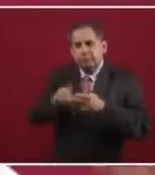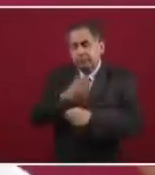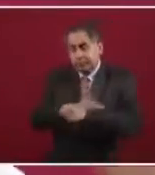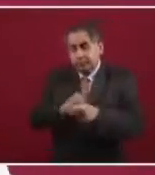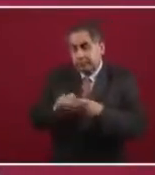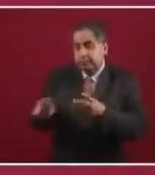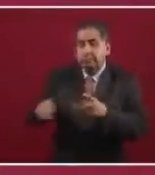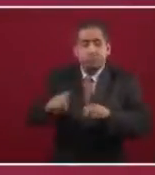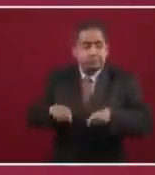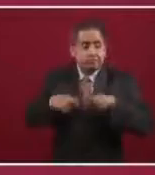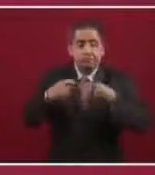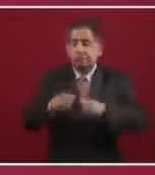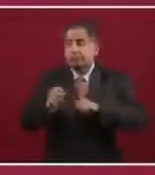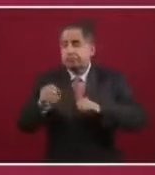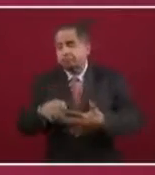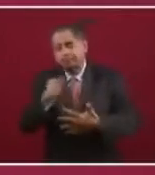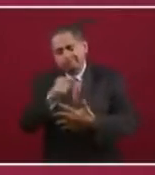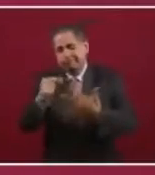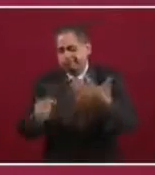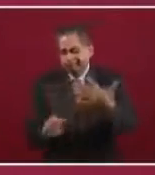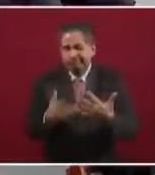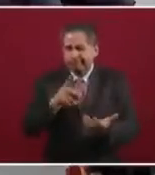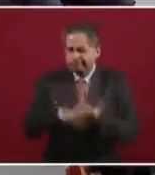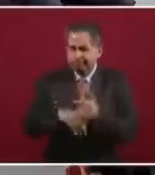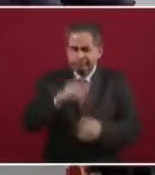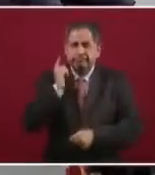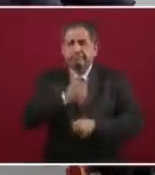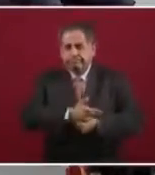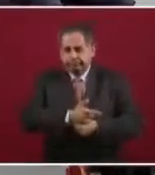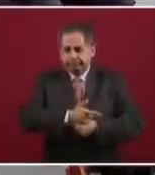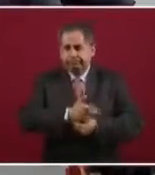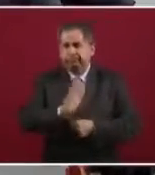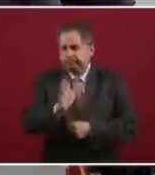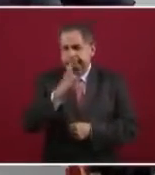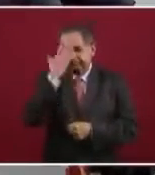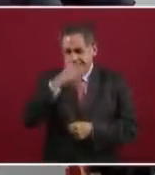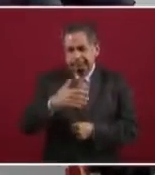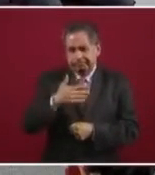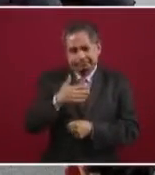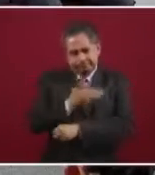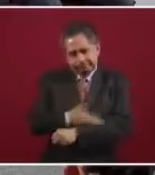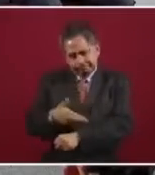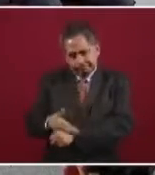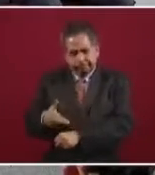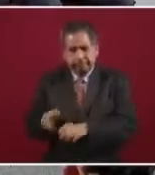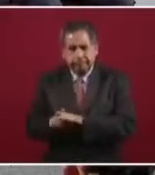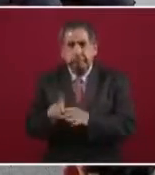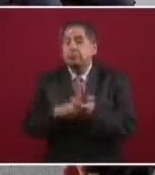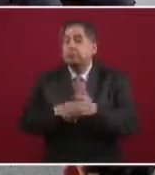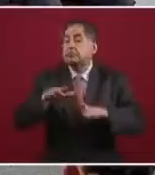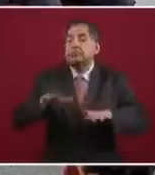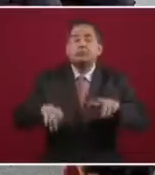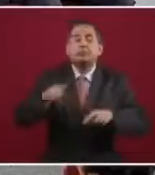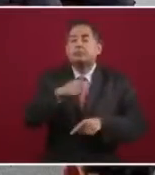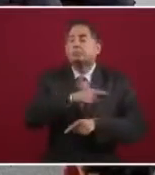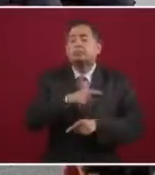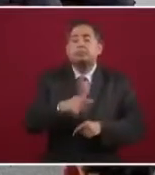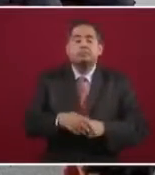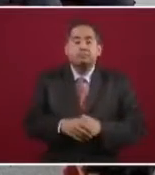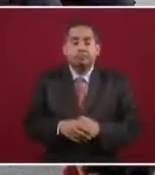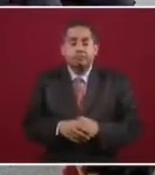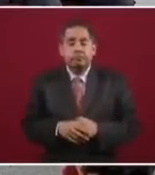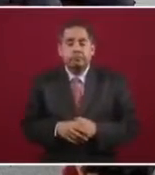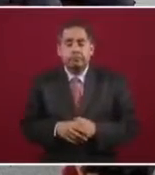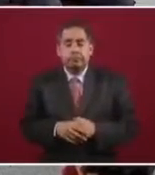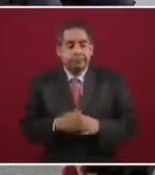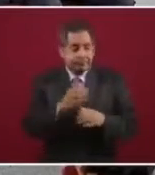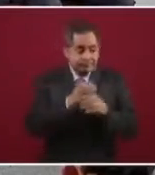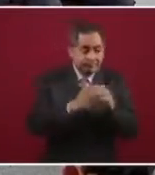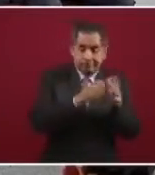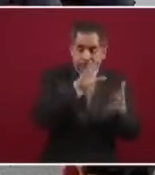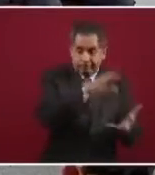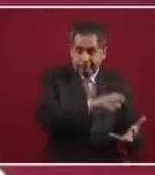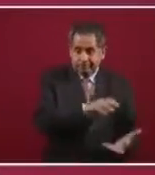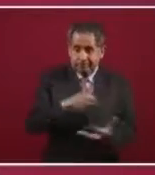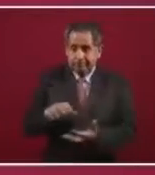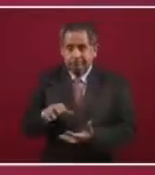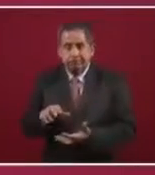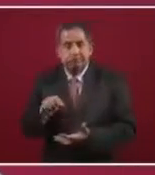declarar los abandonos y cosas por estilo, aunque a veces la mercancía vale menos que